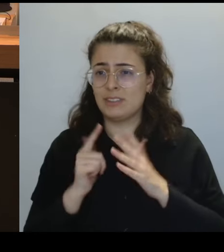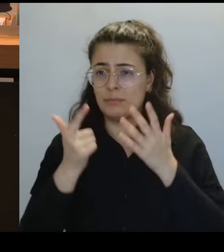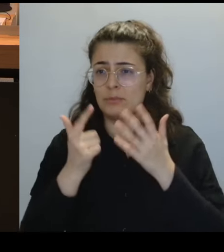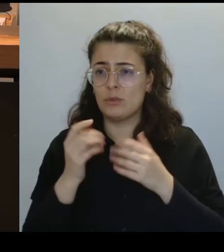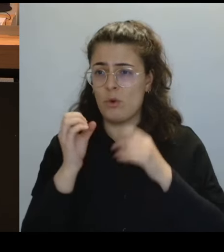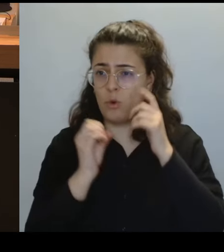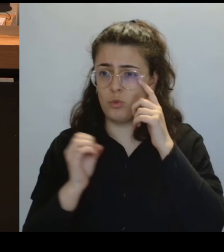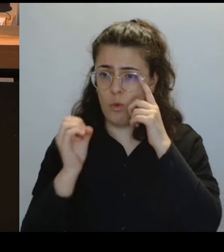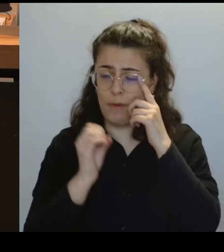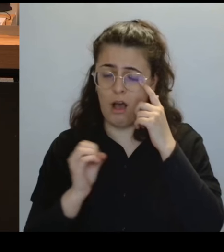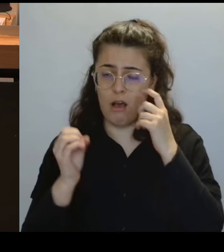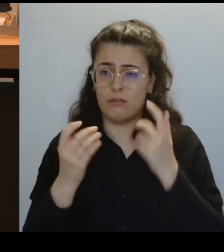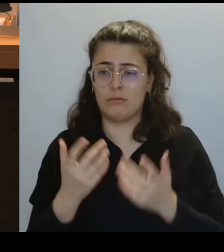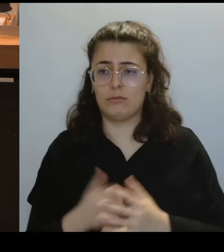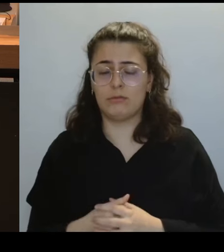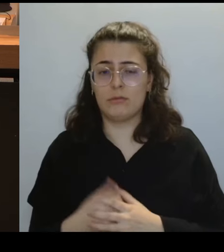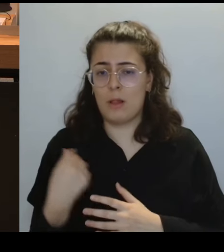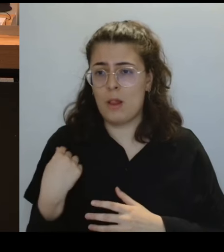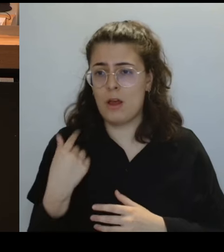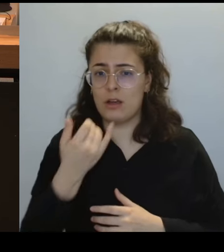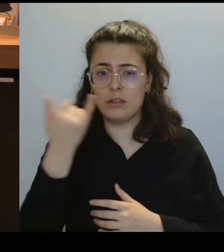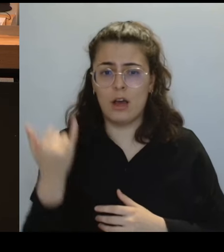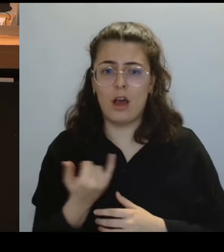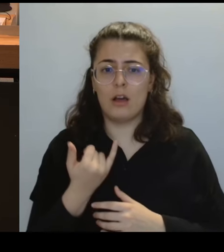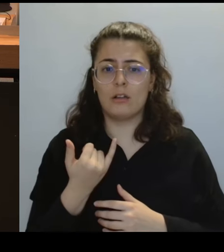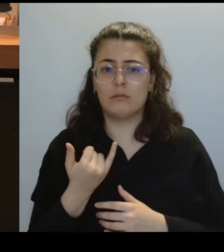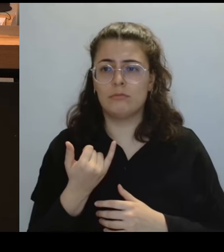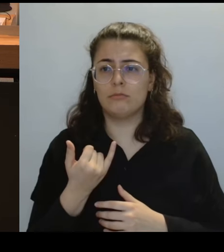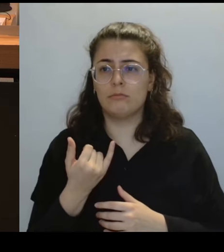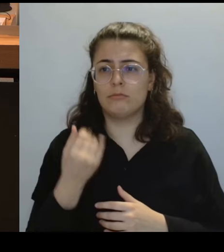hat die islamistische Terrororganisation Hamas einen